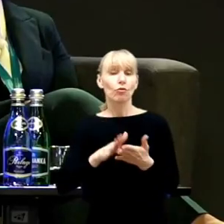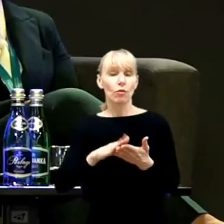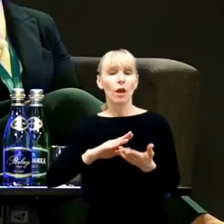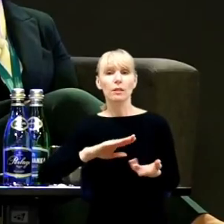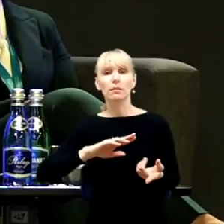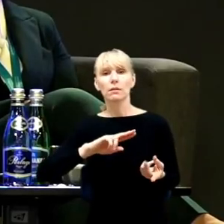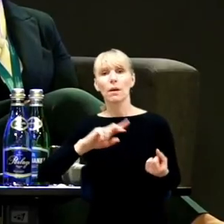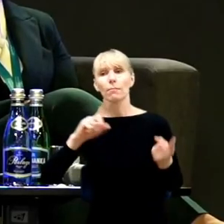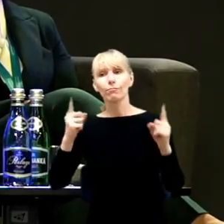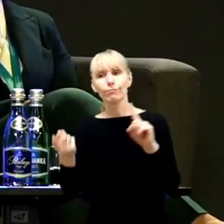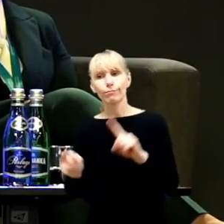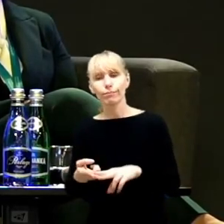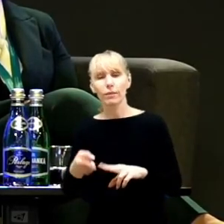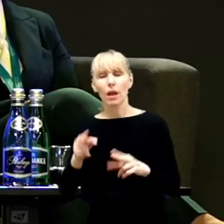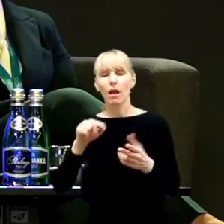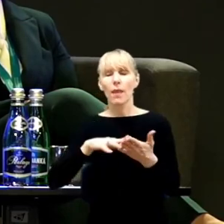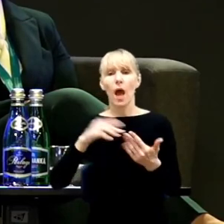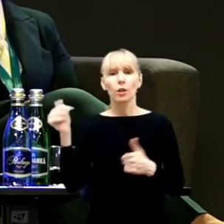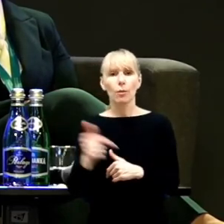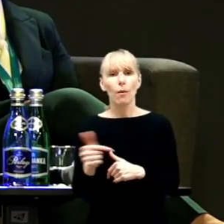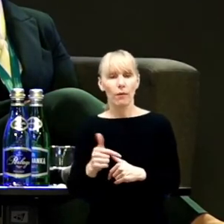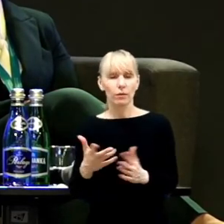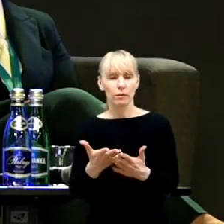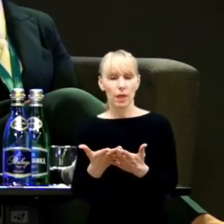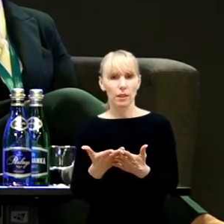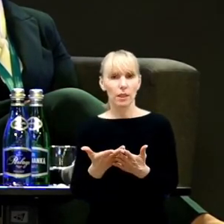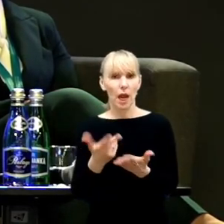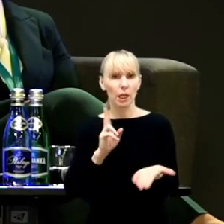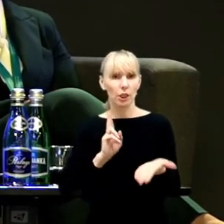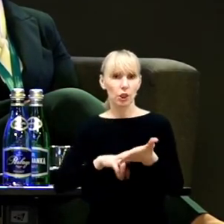to on jest oczywiście z kredytu finansowany częściowo,